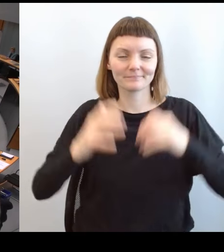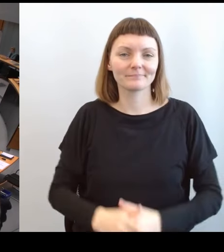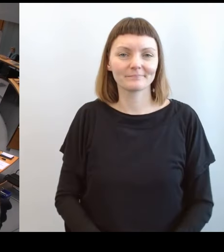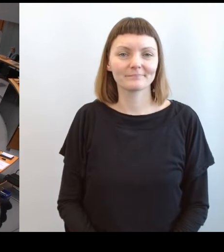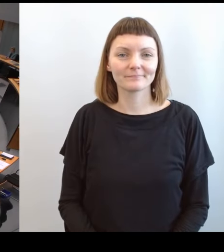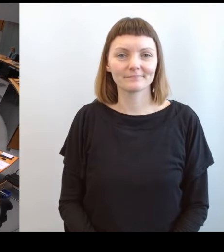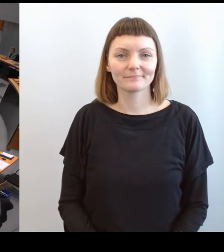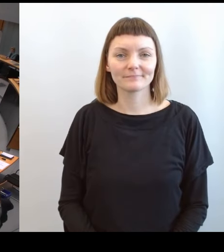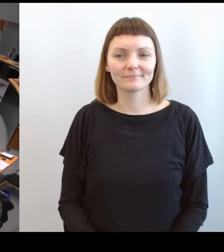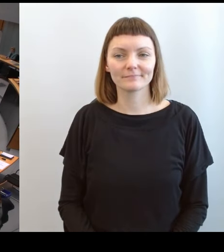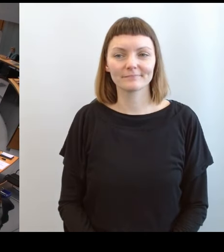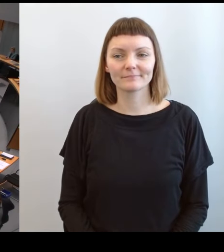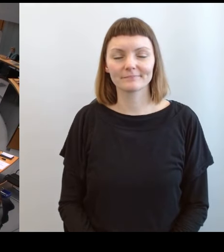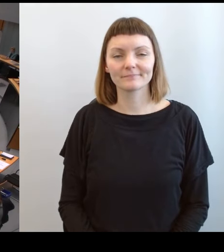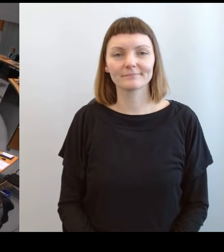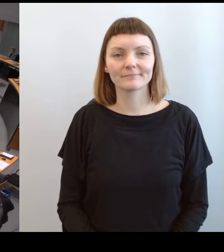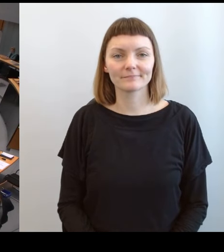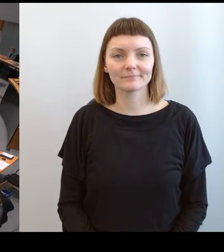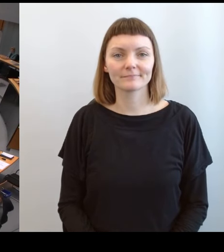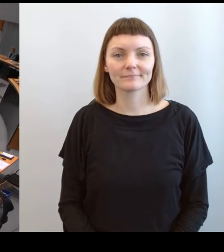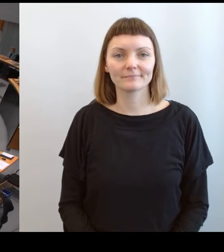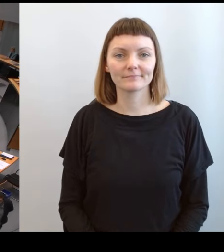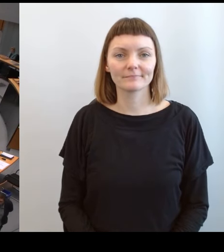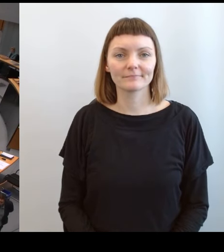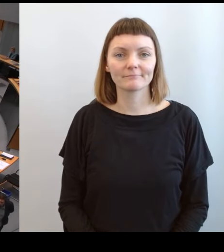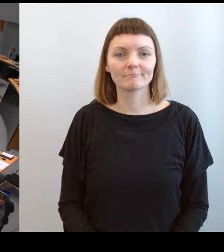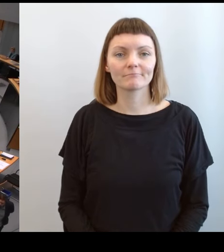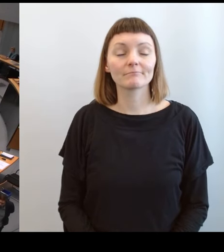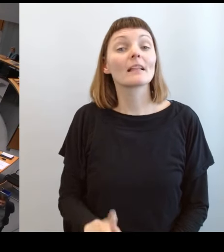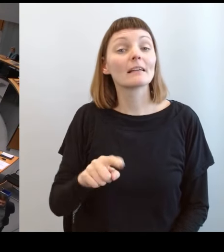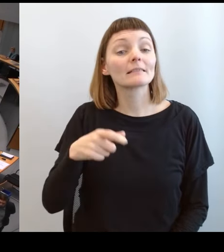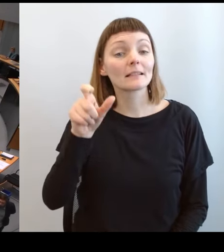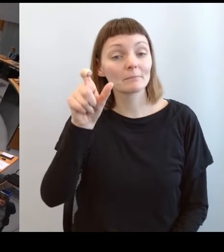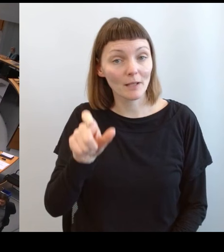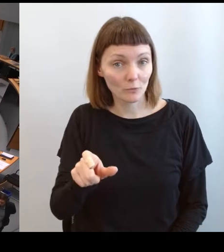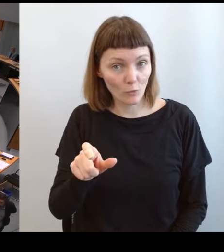(Beifall) (Rednerwechsel) Es folgt für die Fraktion Bündnis 90 Die Grünen der Kollege Schwarze.